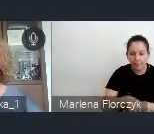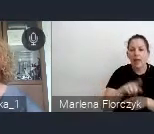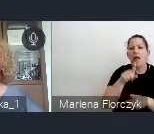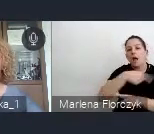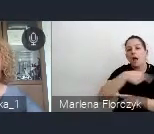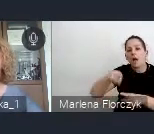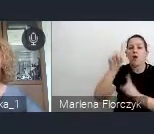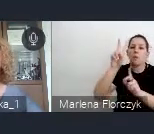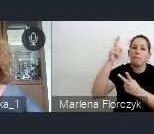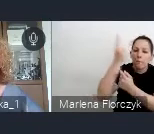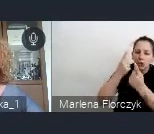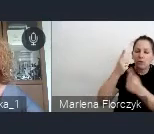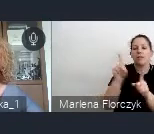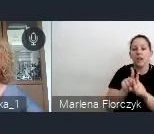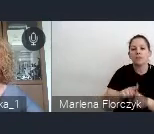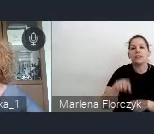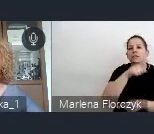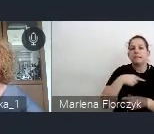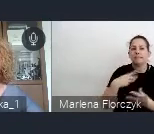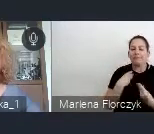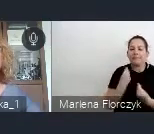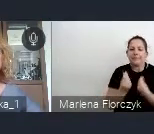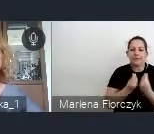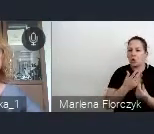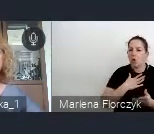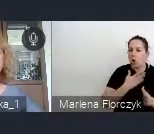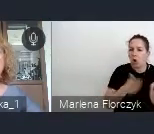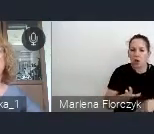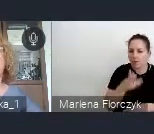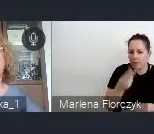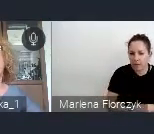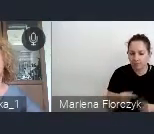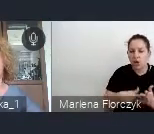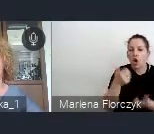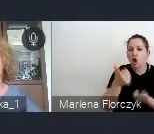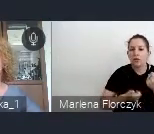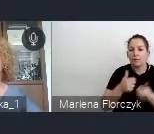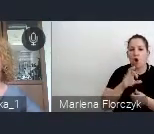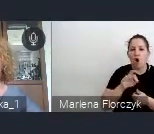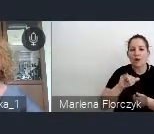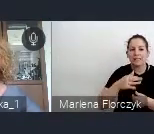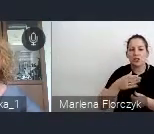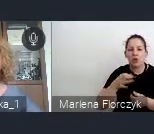a także dla tych, którzy jeszcze nie do końca czują się gotowi. Konkursy Horyzontu Europa w ramach Misji